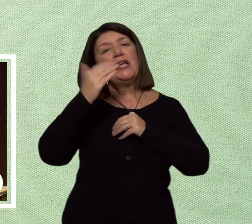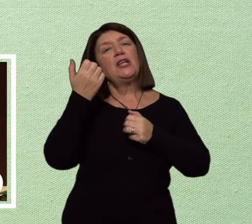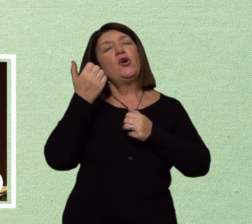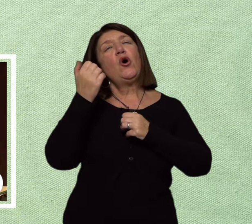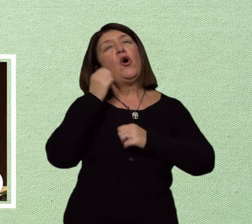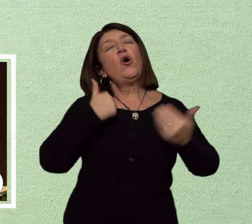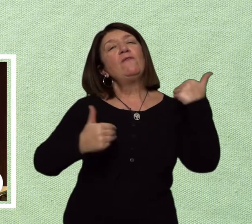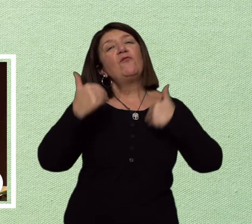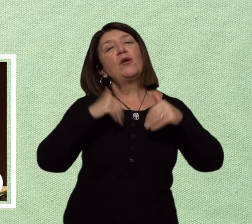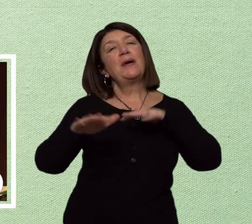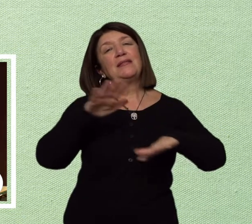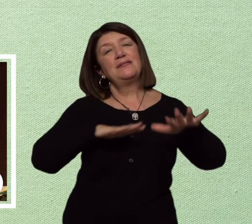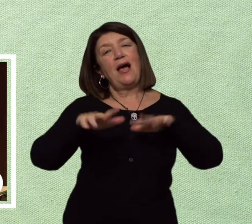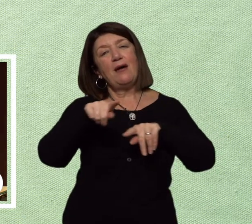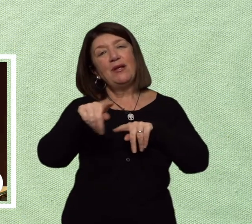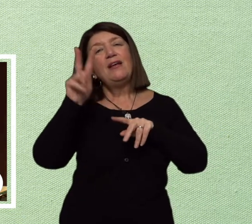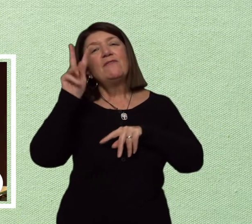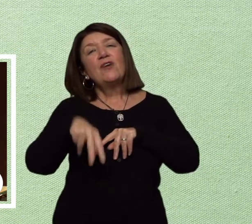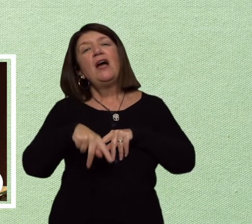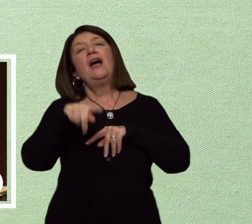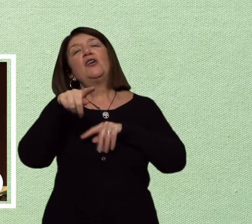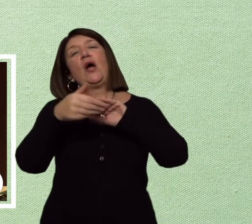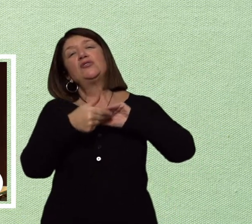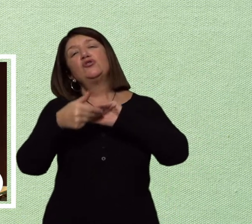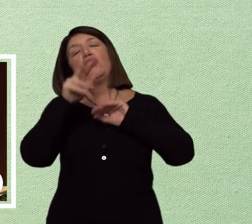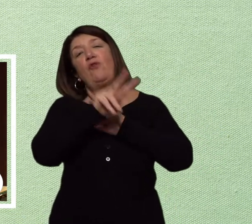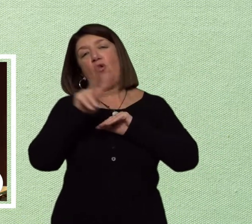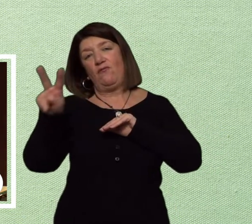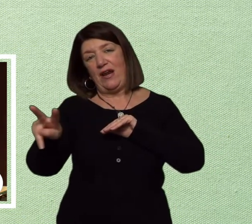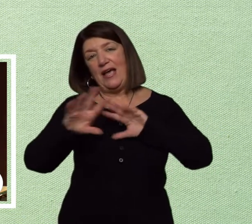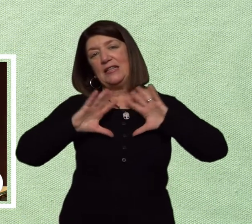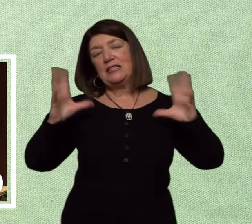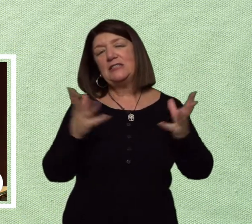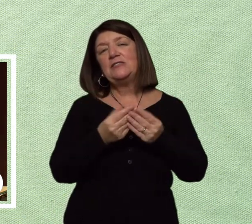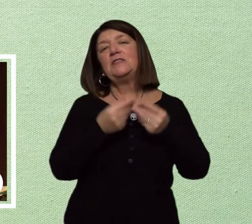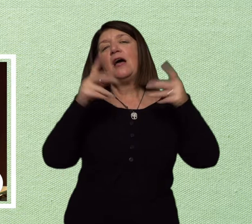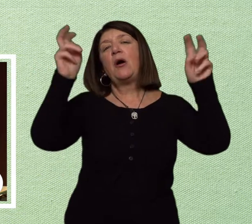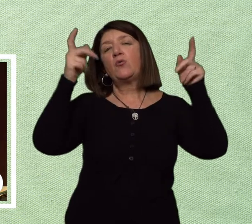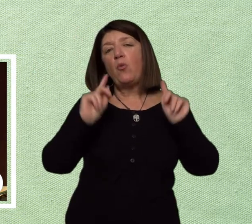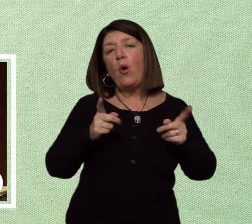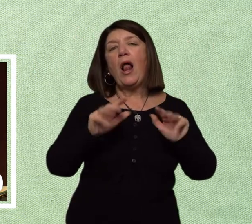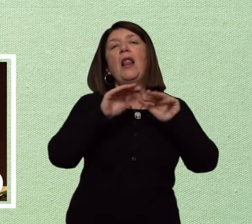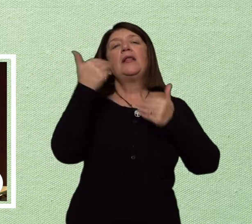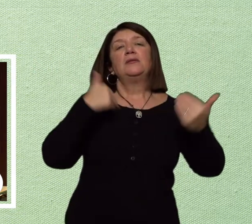in questi appuntamenti parleremo di disabilità, del mondo del sociale, di fragilità